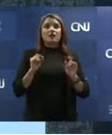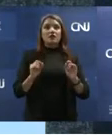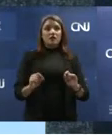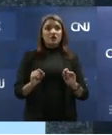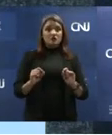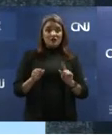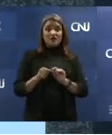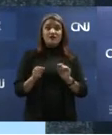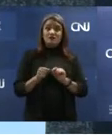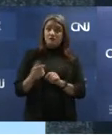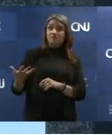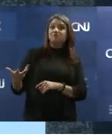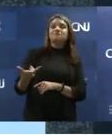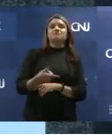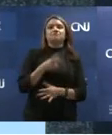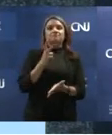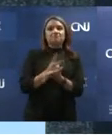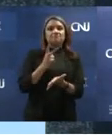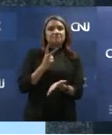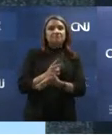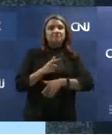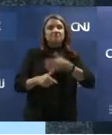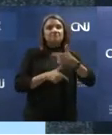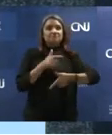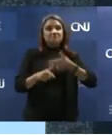apresentando um material informativo esclarecedor